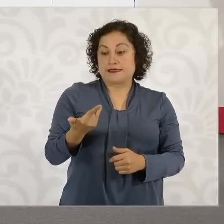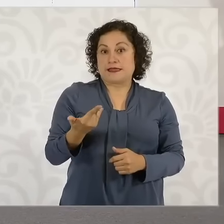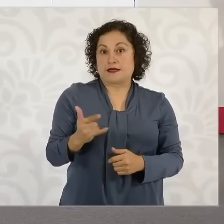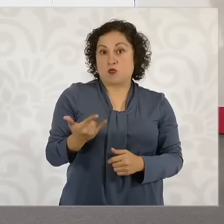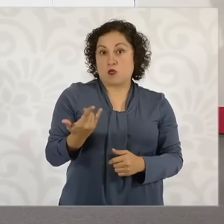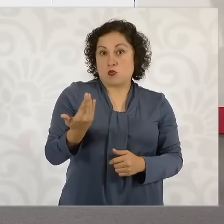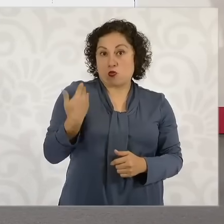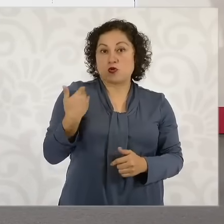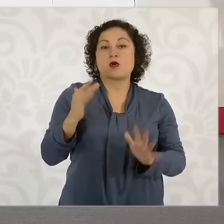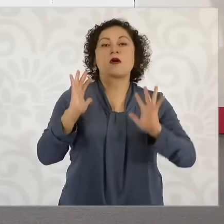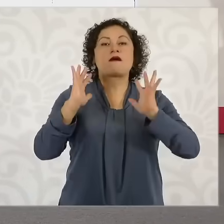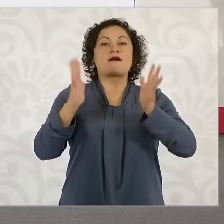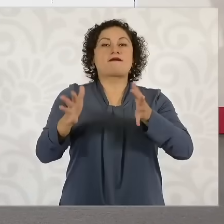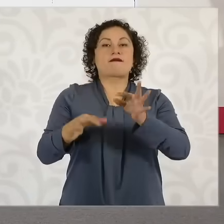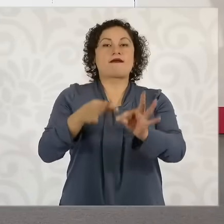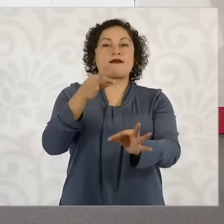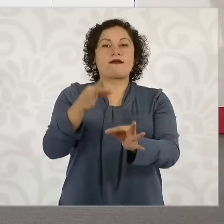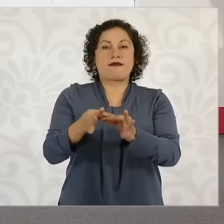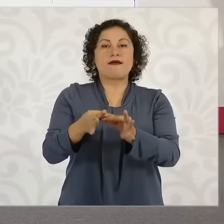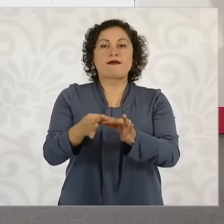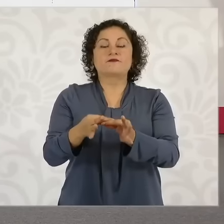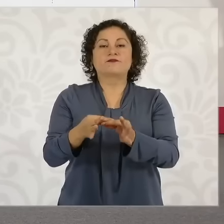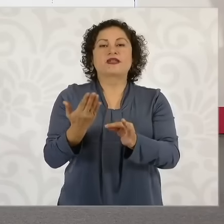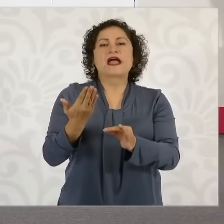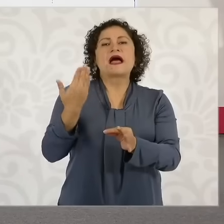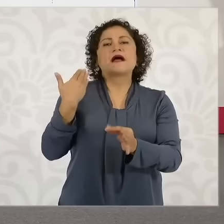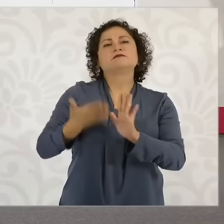estratégica de la última las estaciones que teníamos pendiente. Era un pendiente que